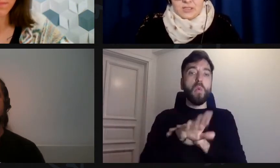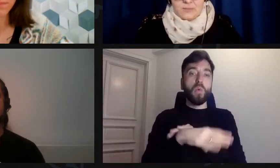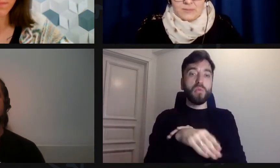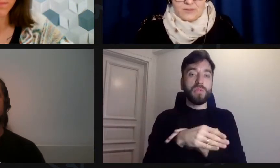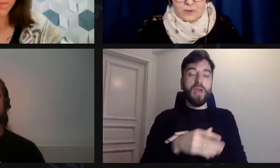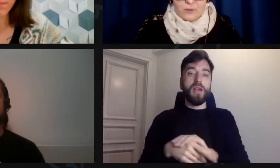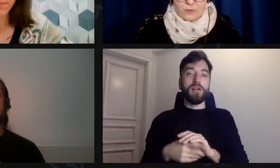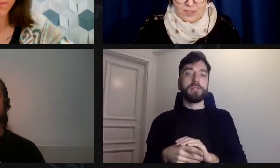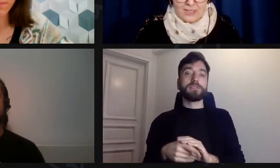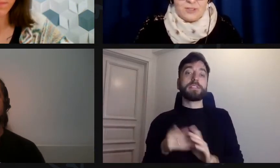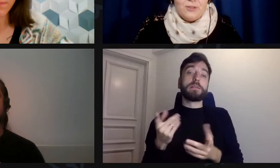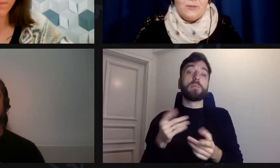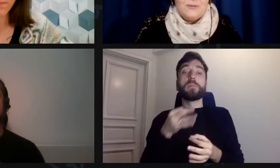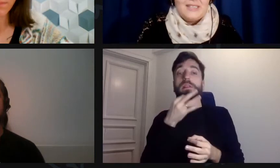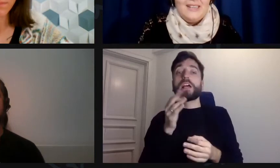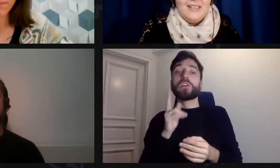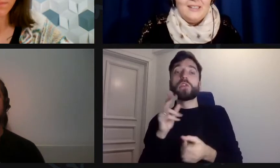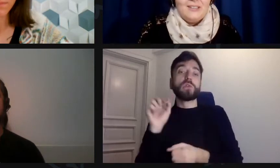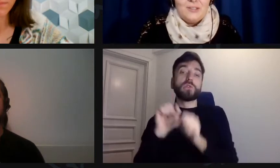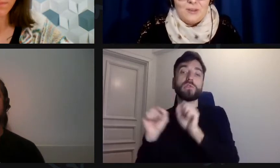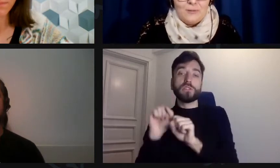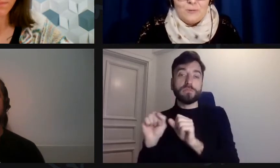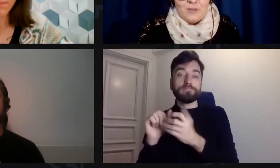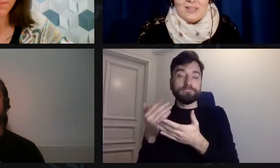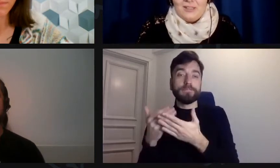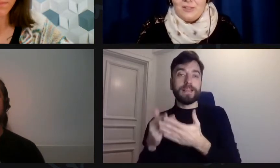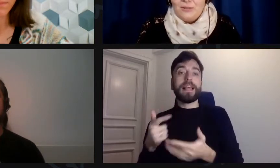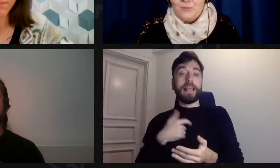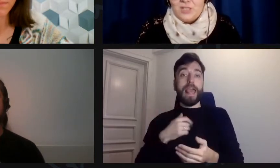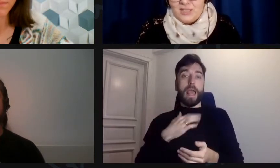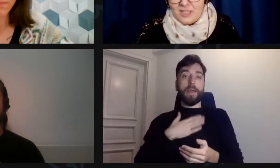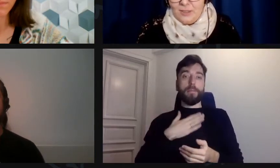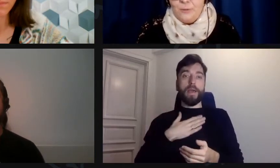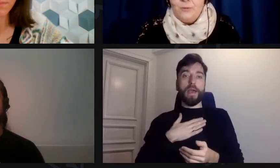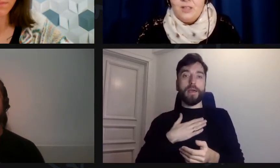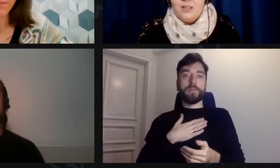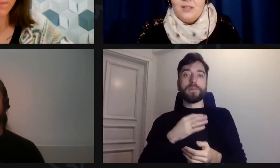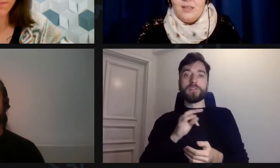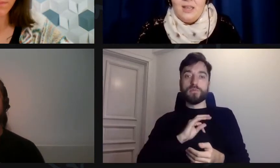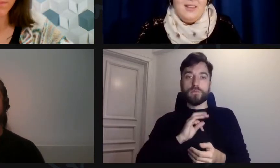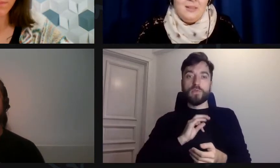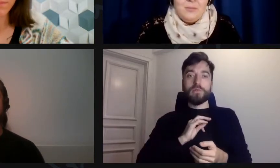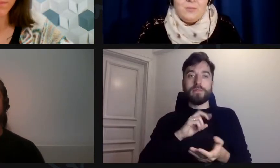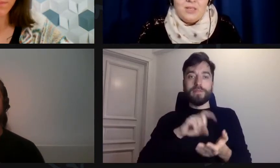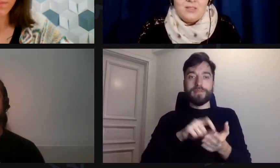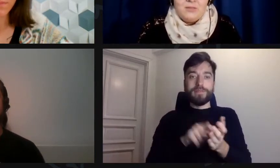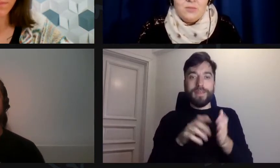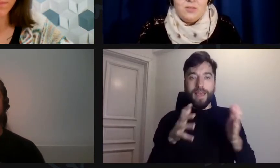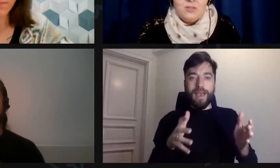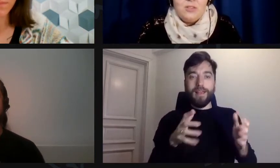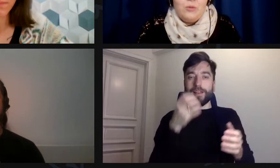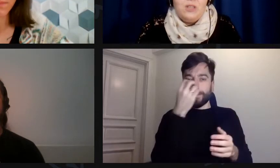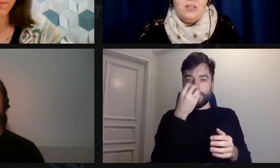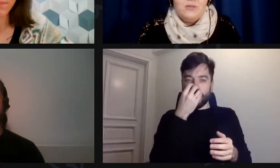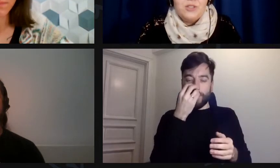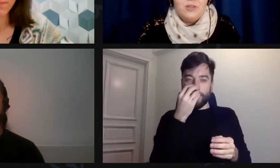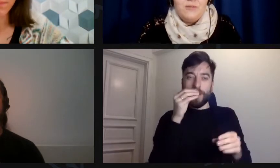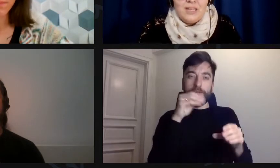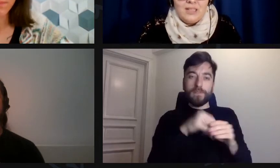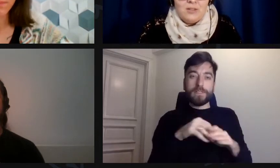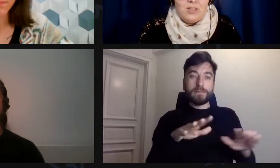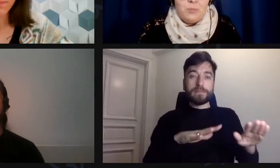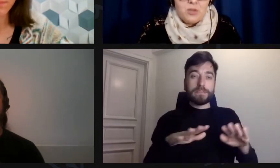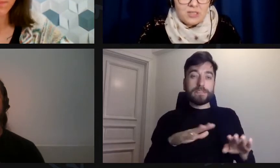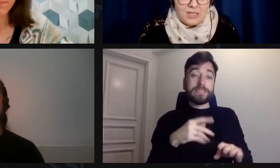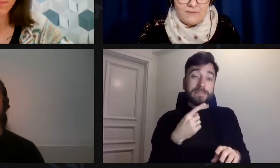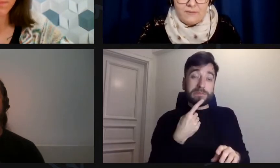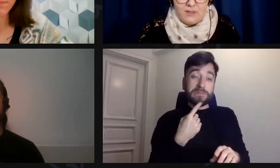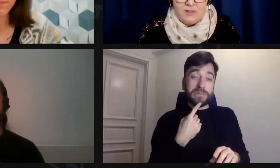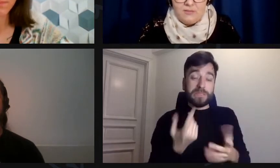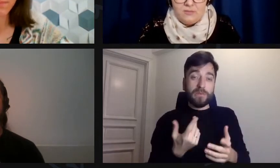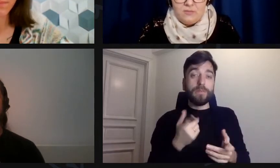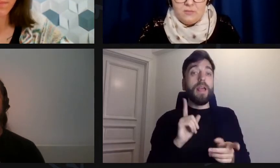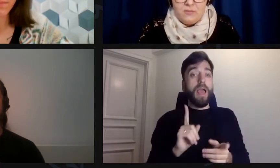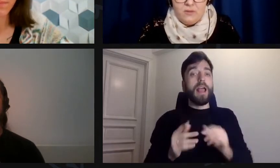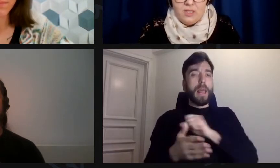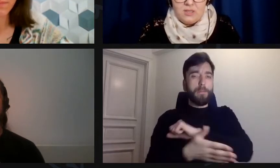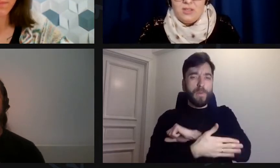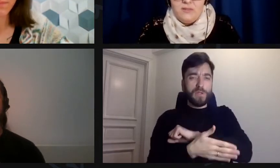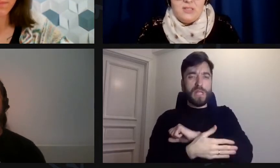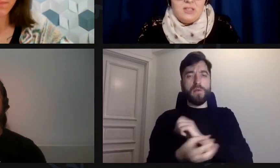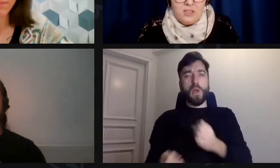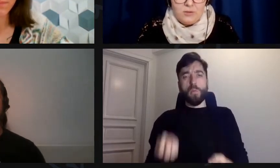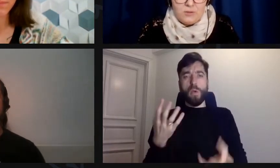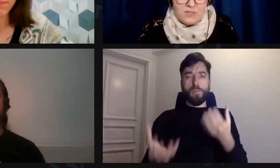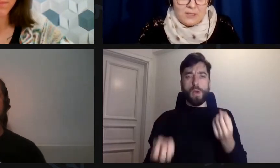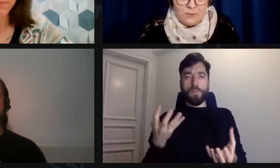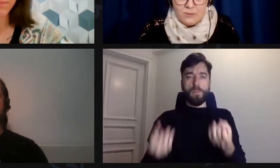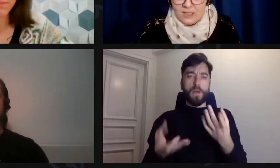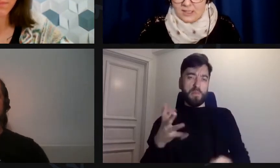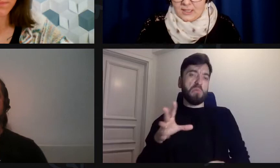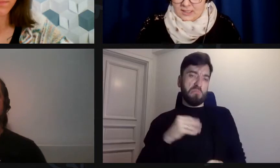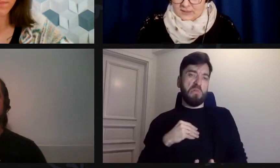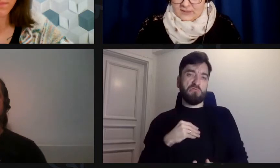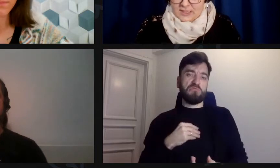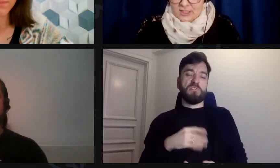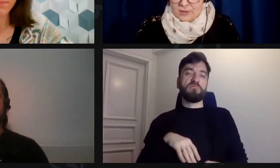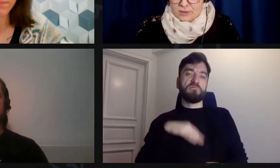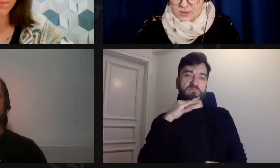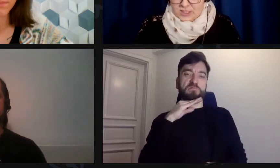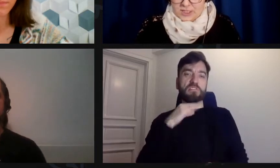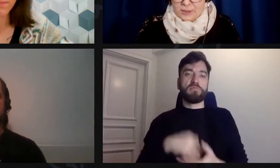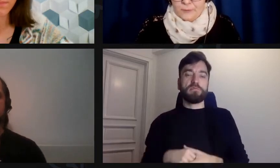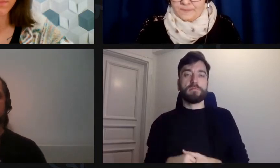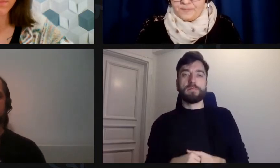Ja na co dzień mam ograniczona sale cyrkową, ale bardzo do nauki żonglowania do tych podstaw jest ona wystarczająca.